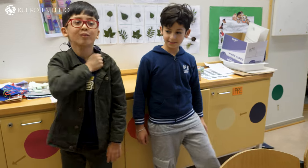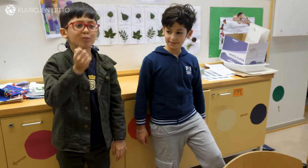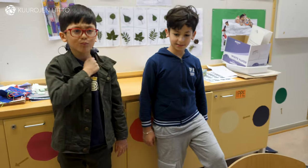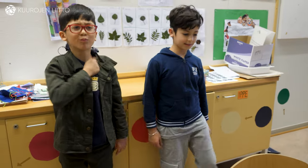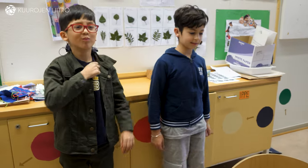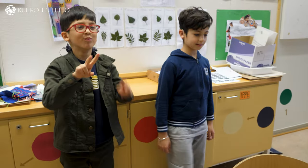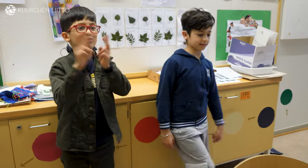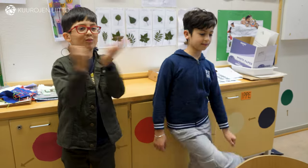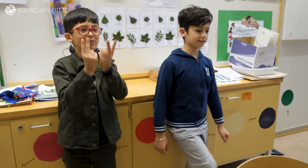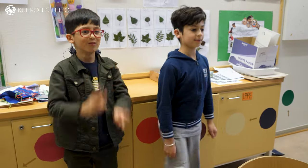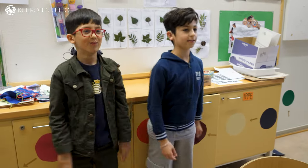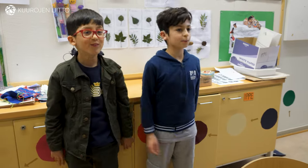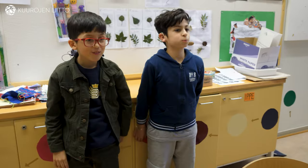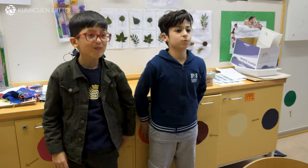Tykkään kerhosta!